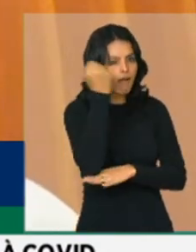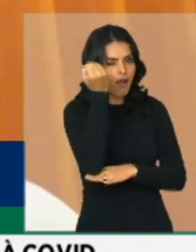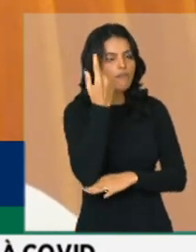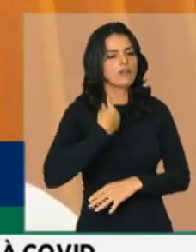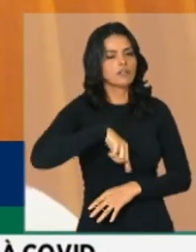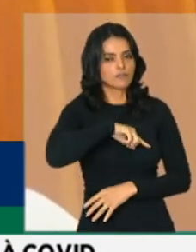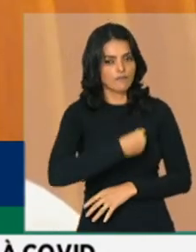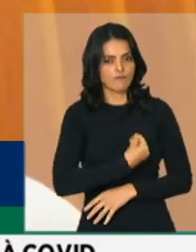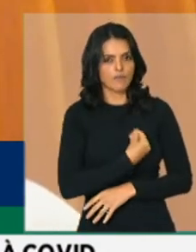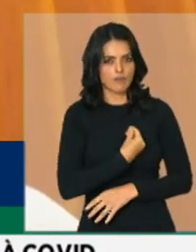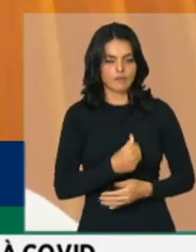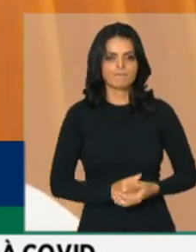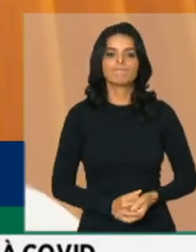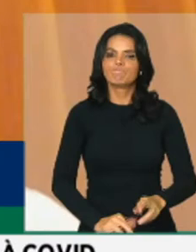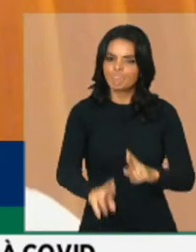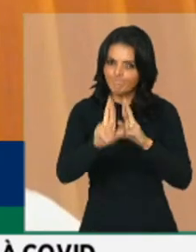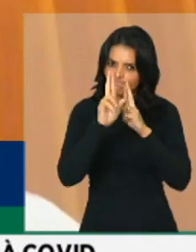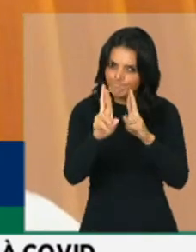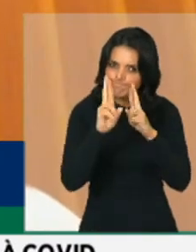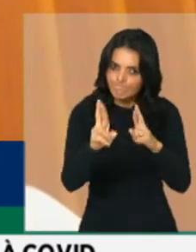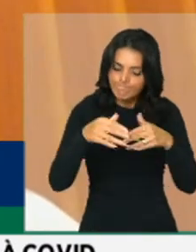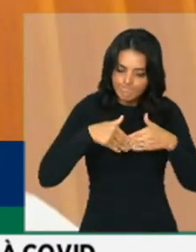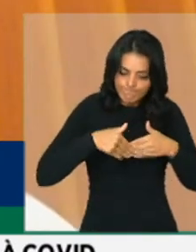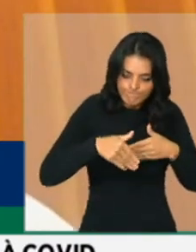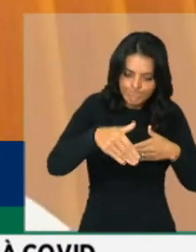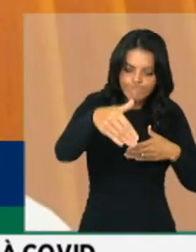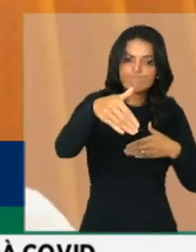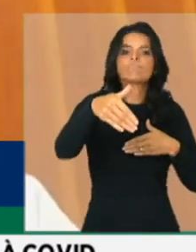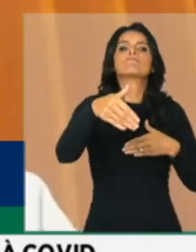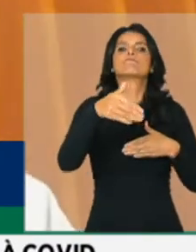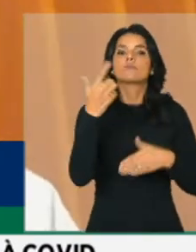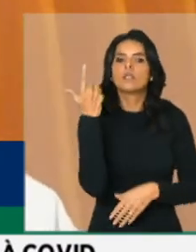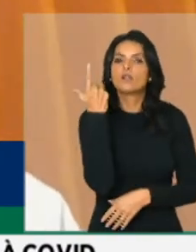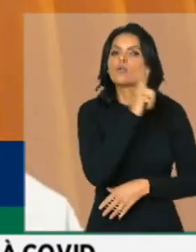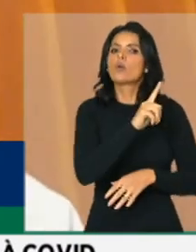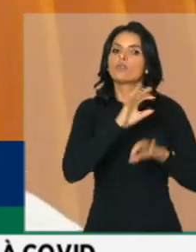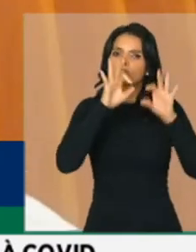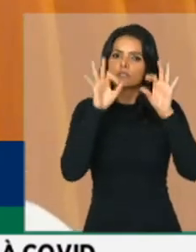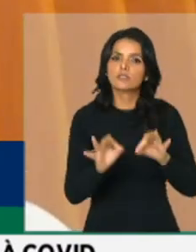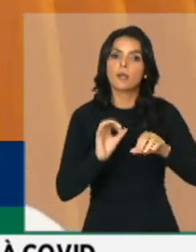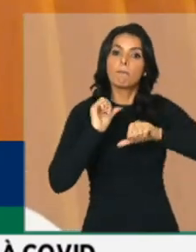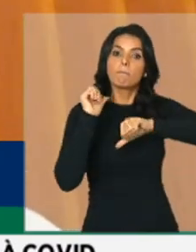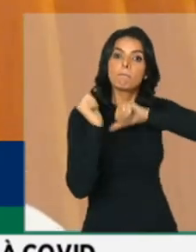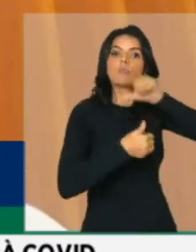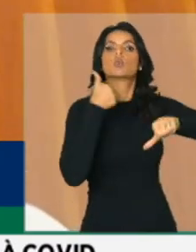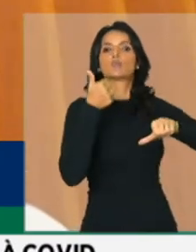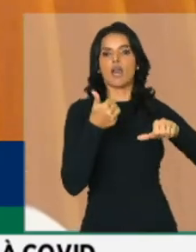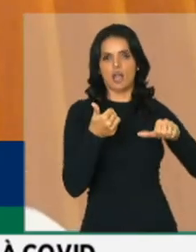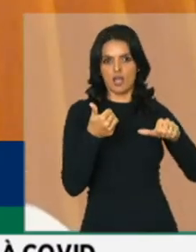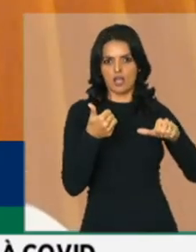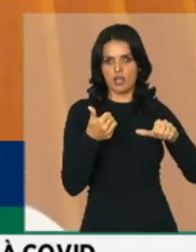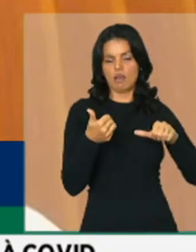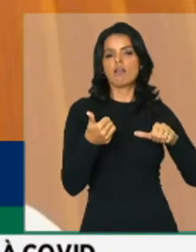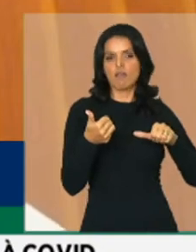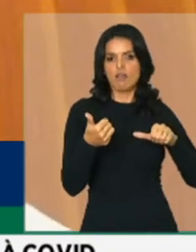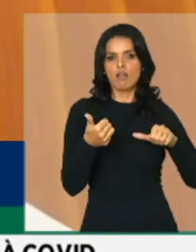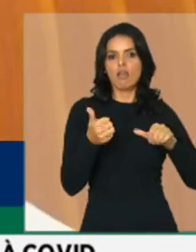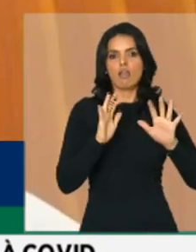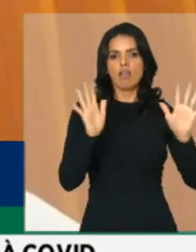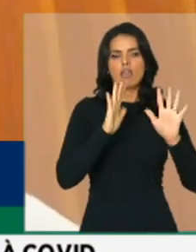ATÉ O MOMENTO O BRASIL NÃO TEM AUTORIZAÇÃO PARA USAR A VACINA SPUTINIK. DEPUTADA ERIKA KOKAY. OS GOVERNADORES DO NORDESTE TÊM UMA PRÉ-COMPRA DE PERTO DE 50